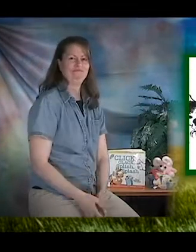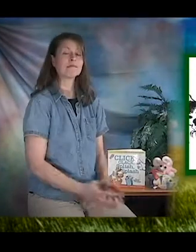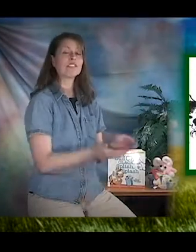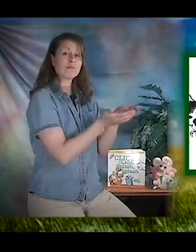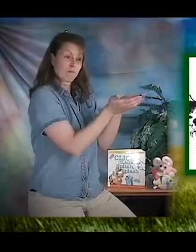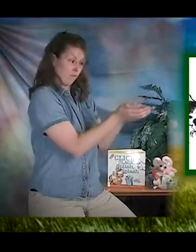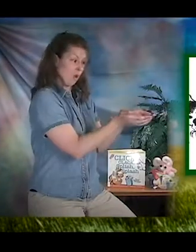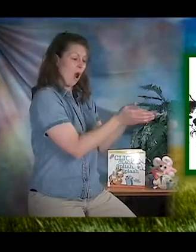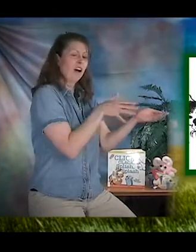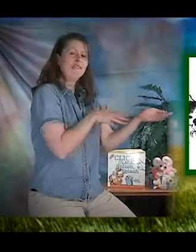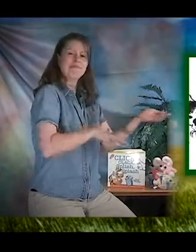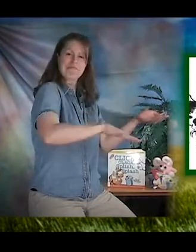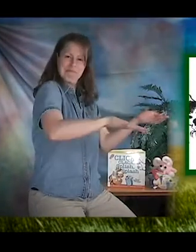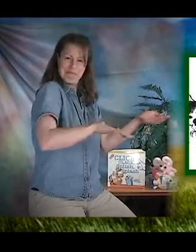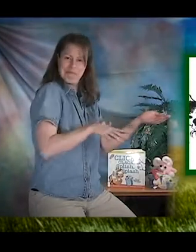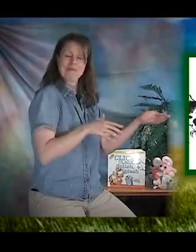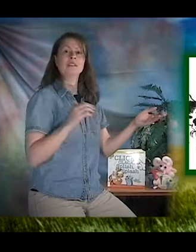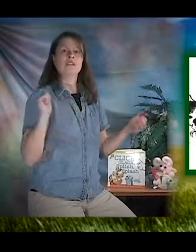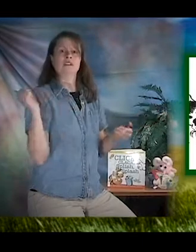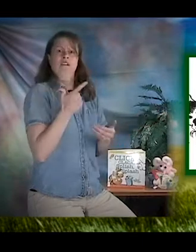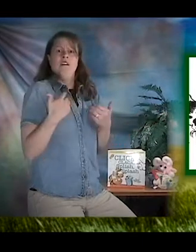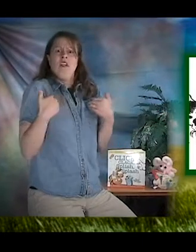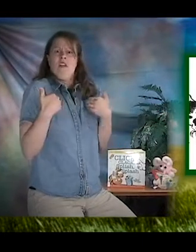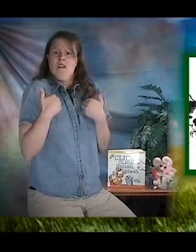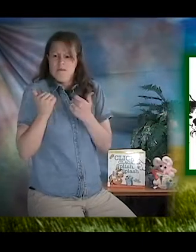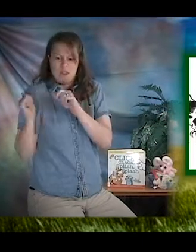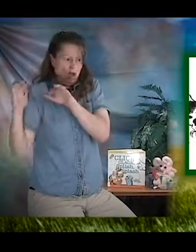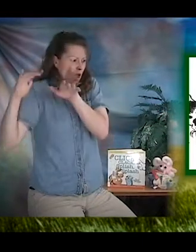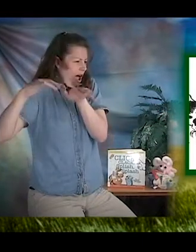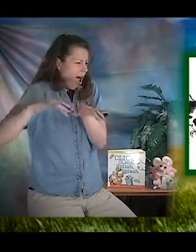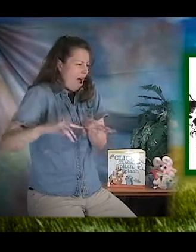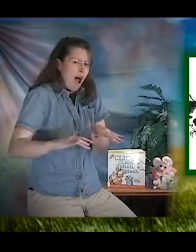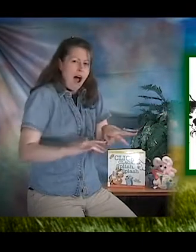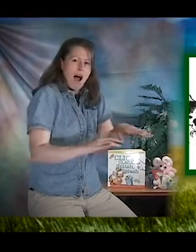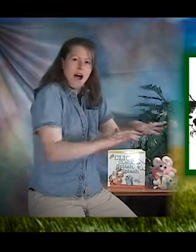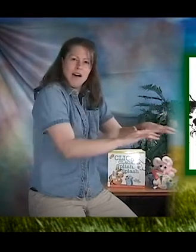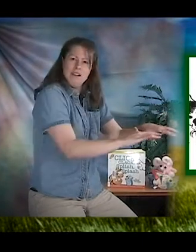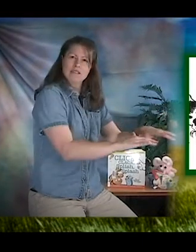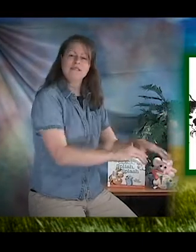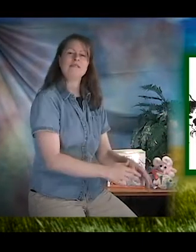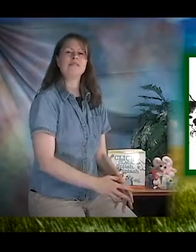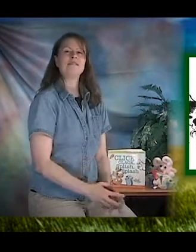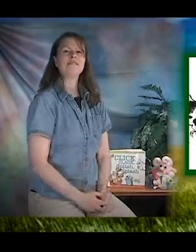Todos los animales van a la orilla.